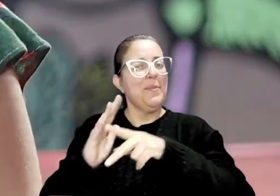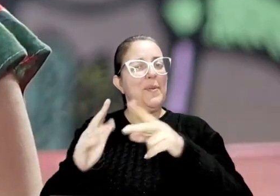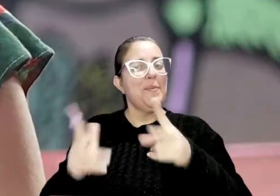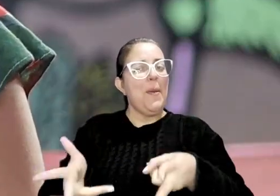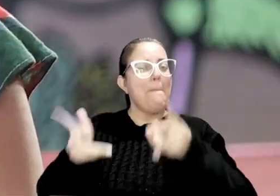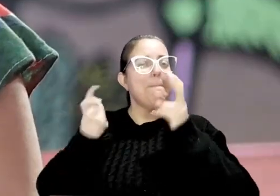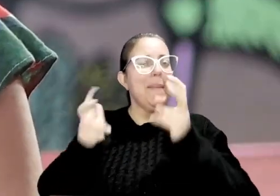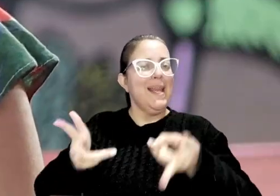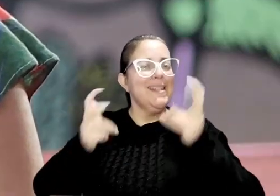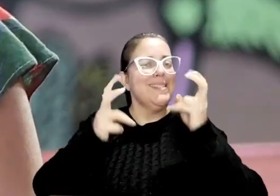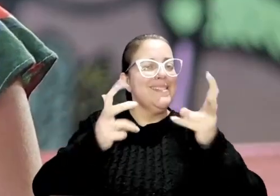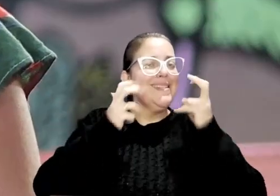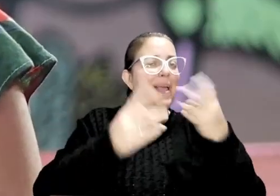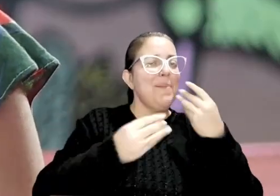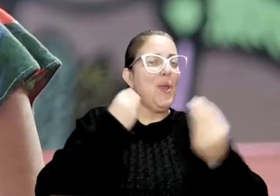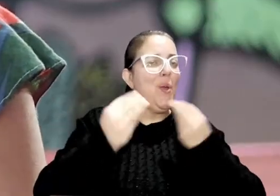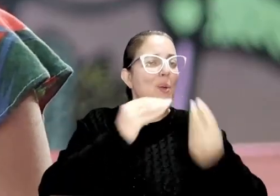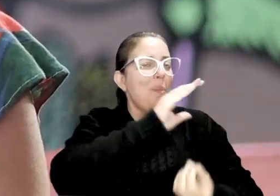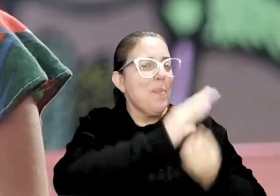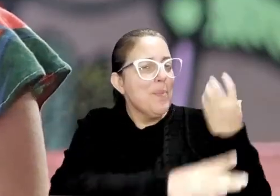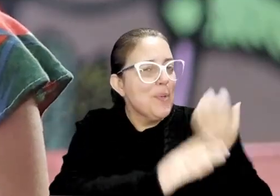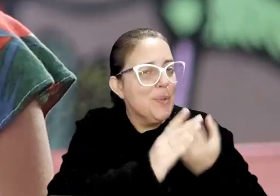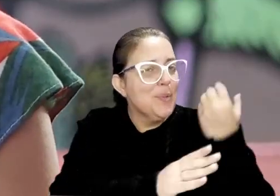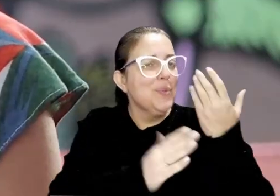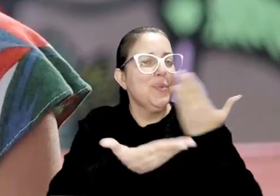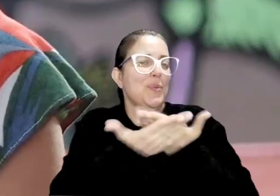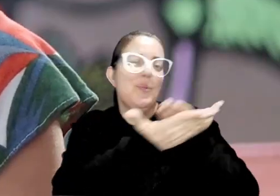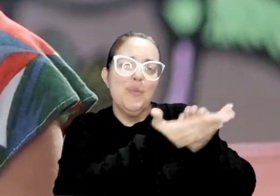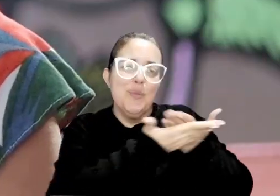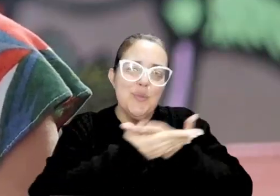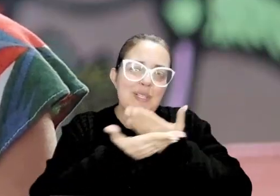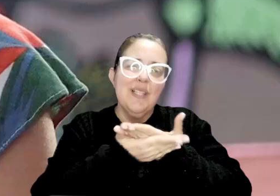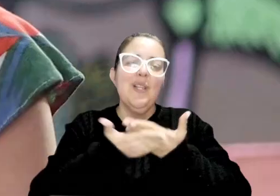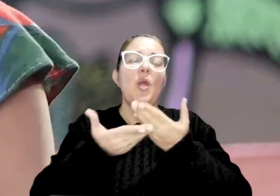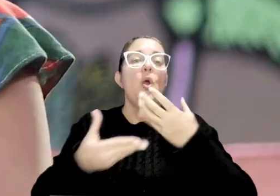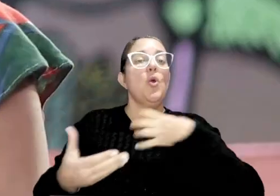traduz na forma como essas comunidades não são vistas como sujeito político com poder